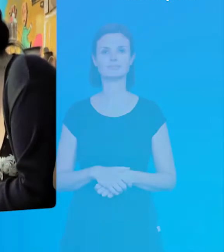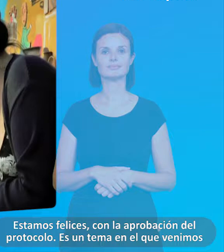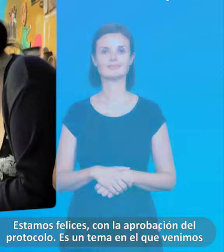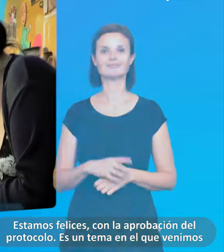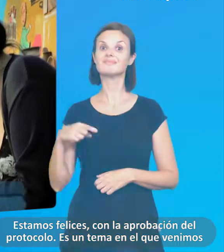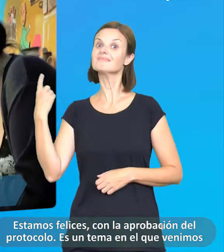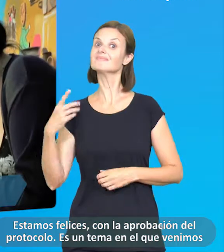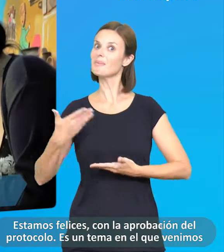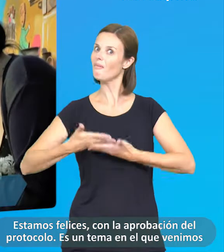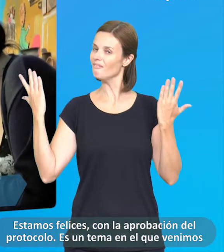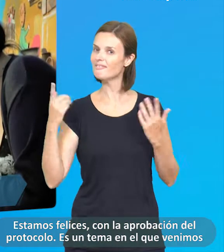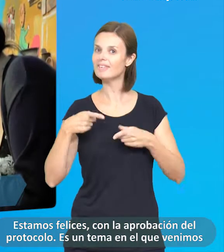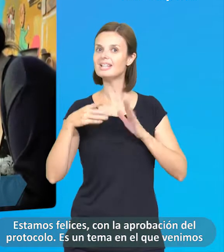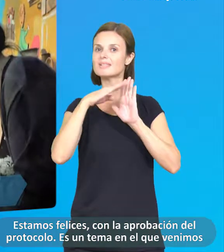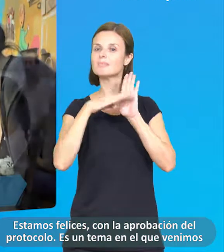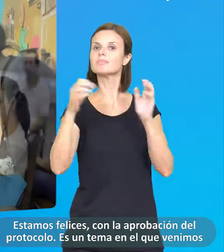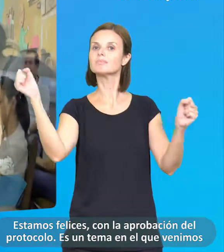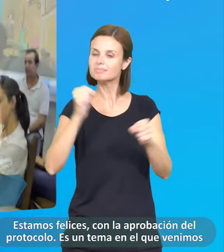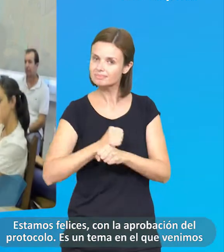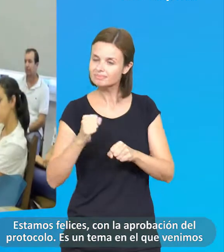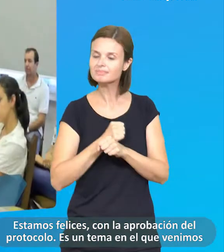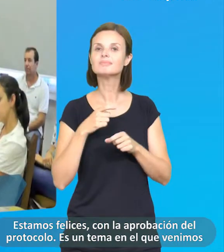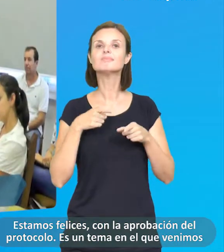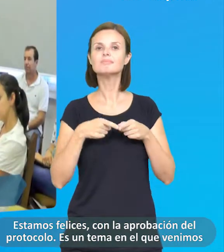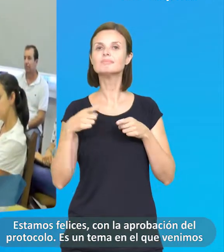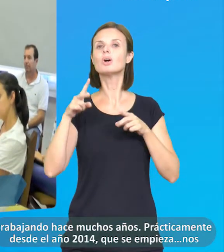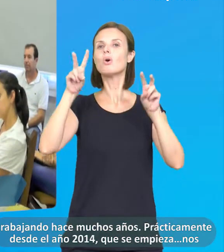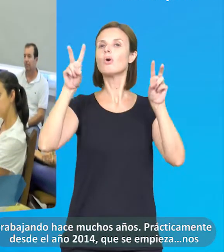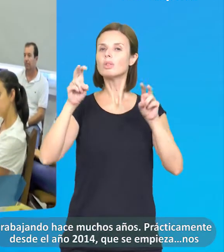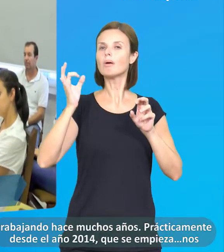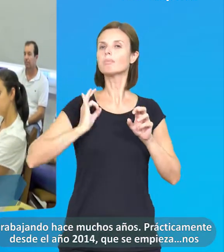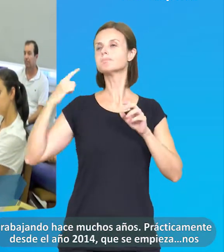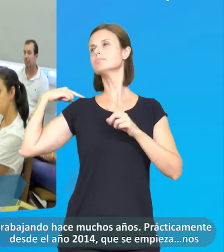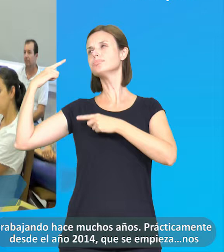Estamos felices con la aprobación del protocolo es un tema que venimos trabajando hace muchos